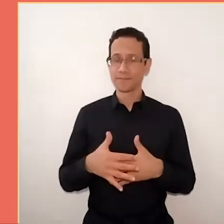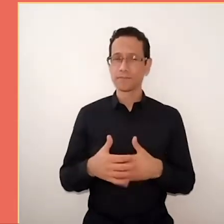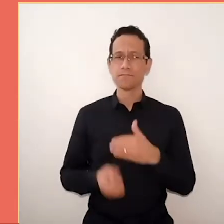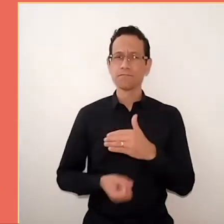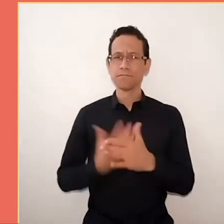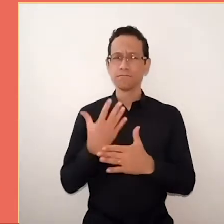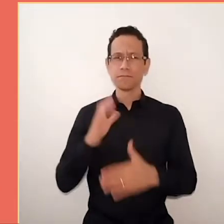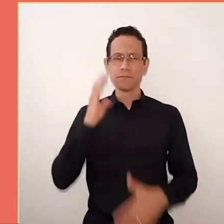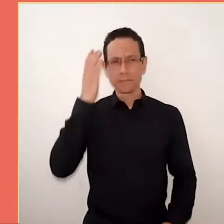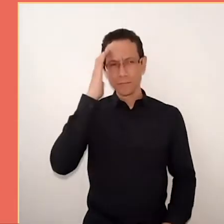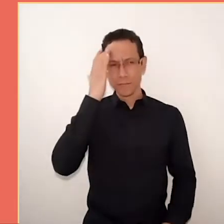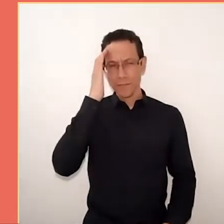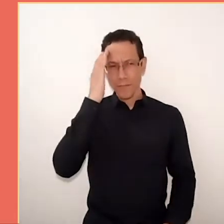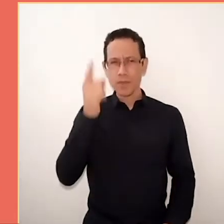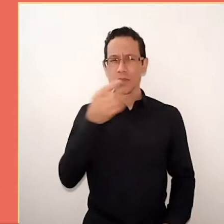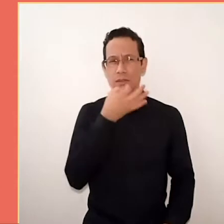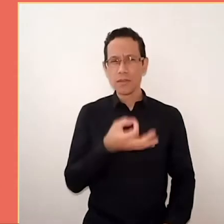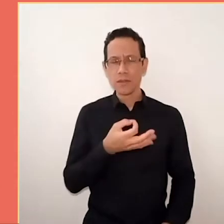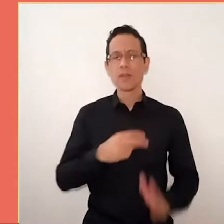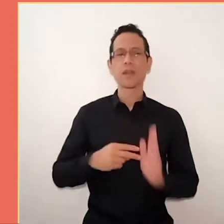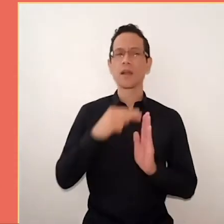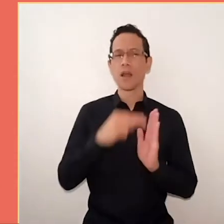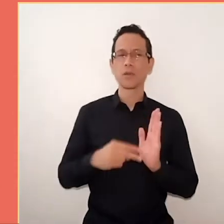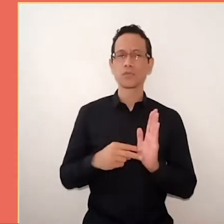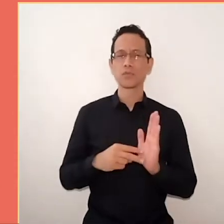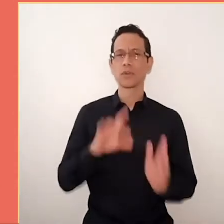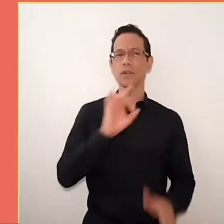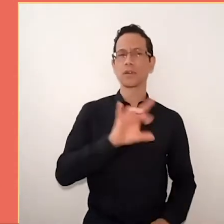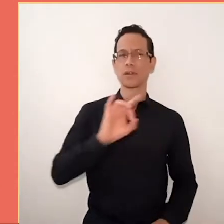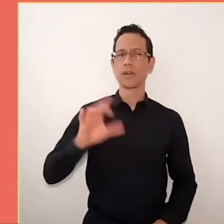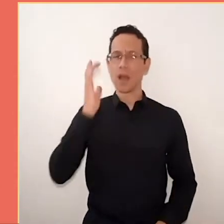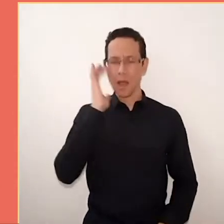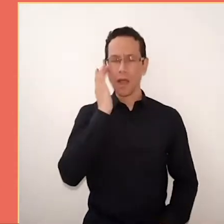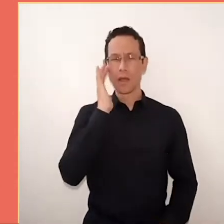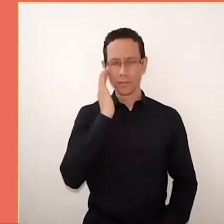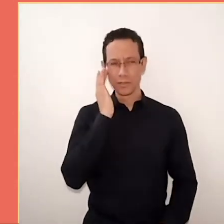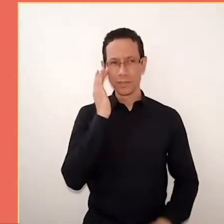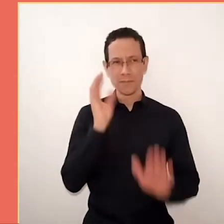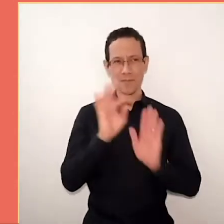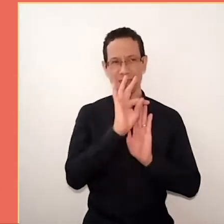de cada uma de vocês, qual é a concepção de leitura que tem neste texto da Conceição,